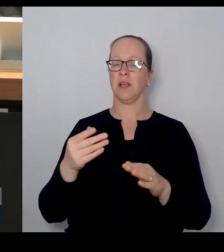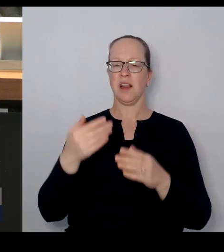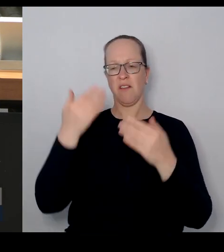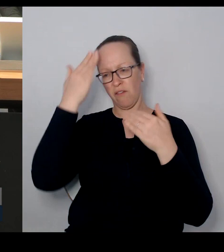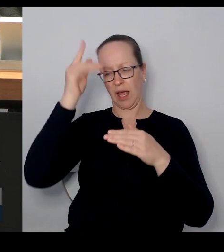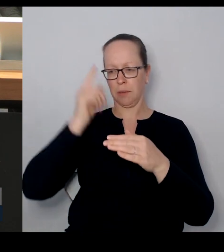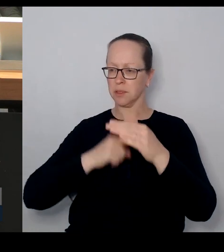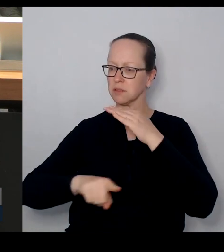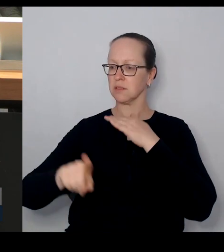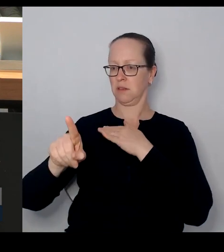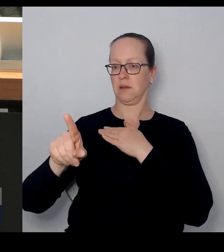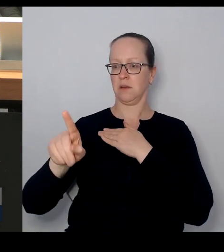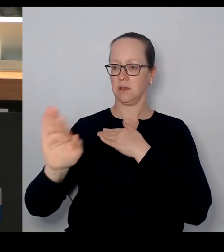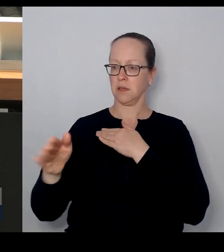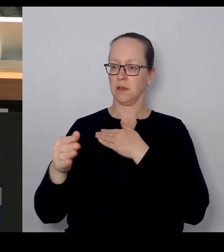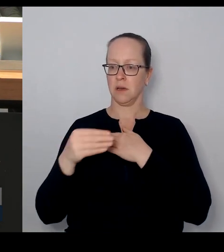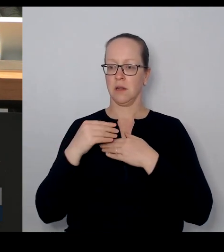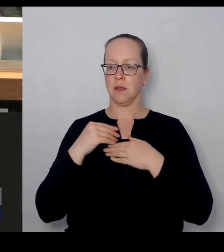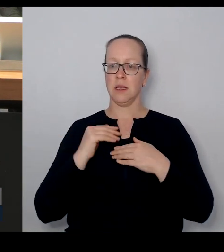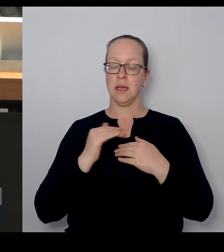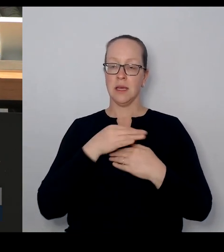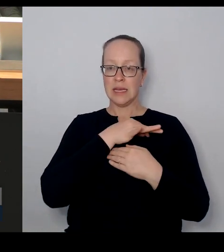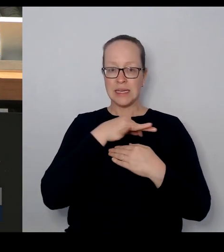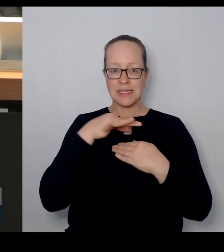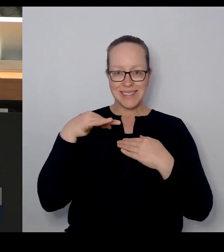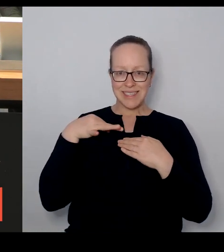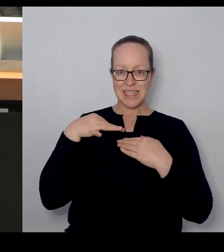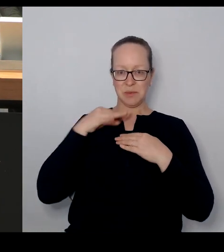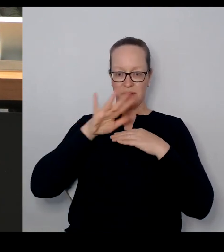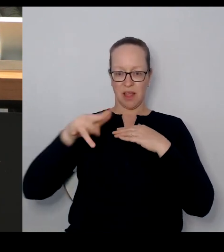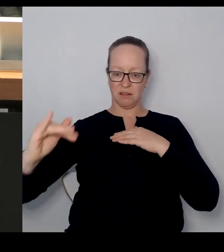Damals nahm jeder Pflegedienst fast jeden an, fast jede